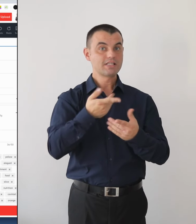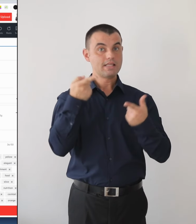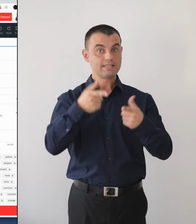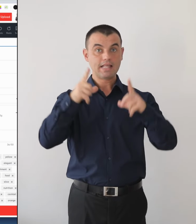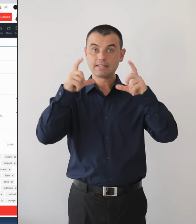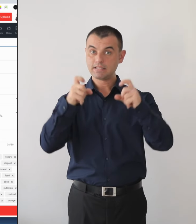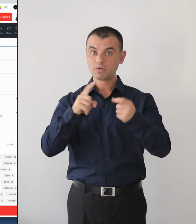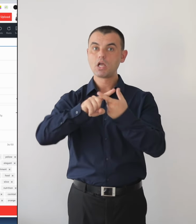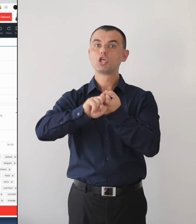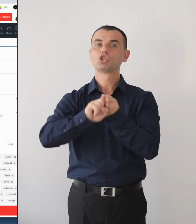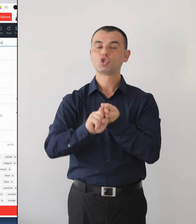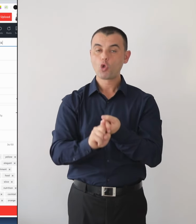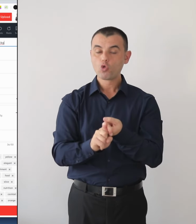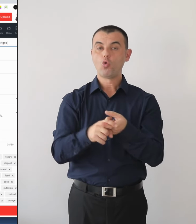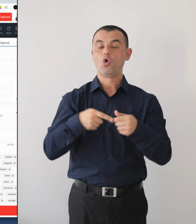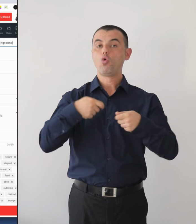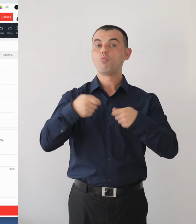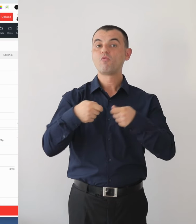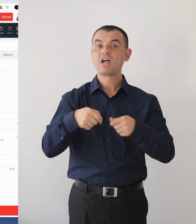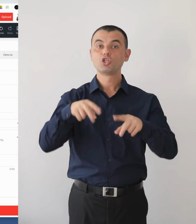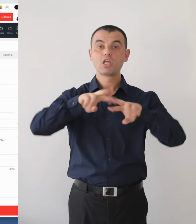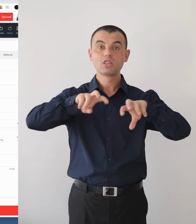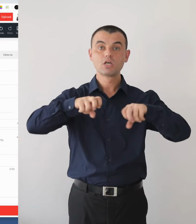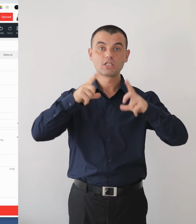защото купувачът ще търси снимка по заглавието.